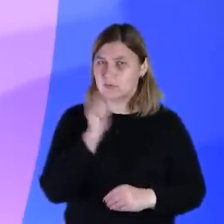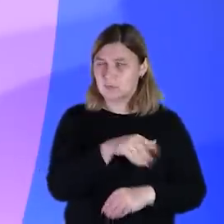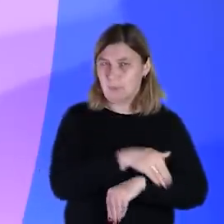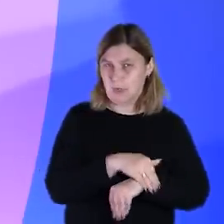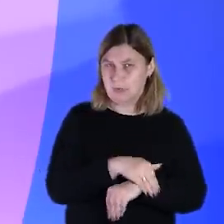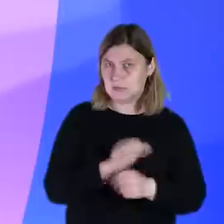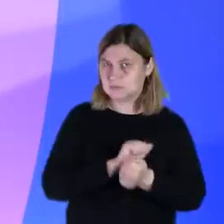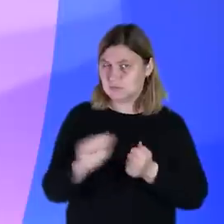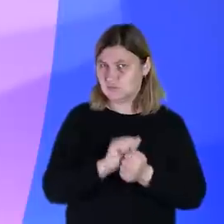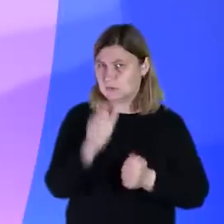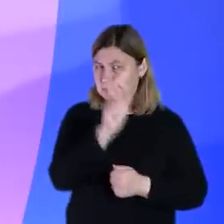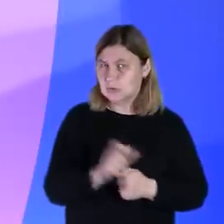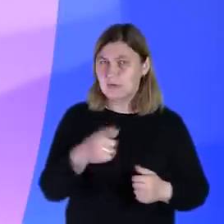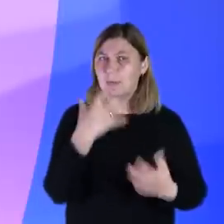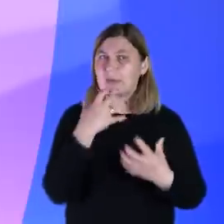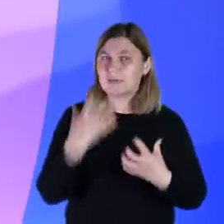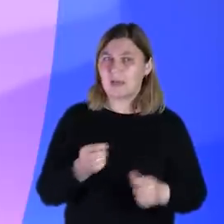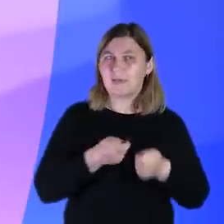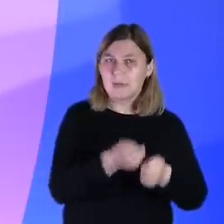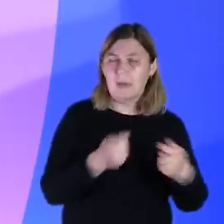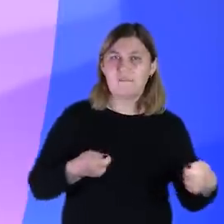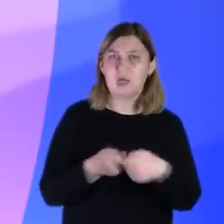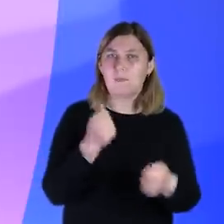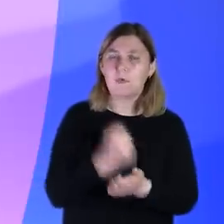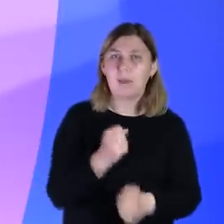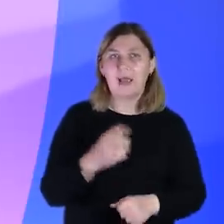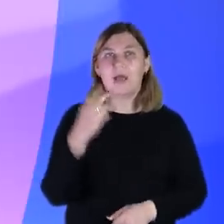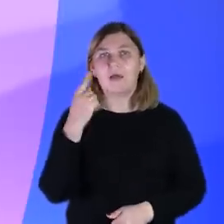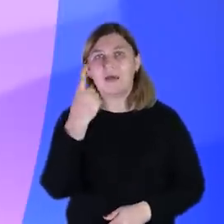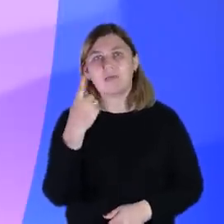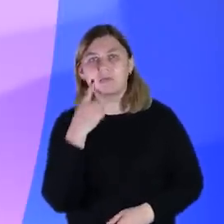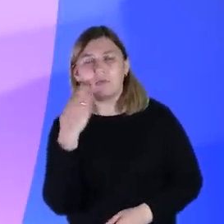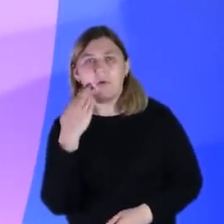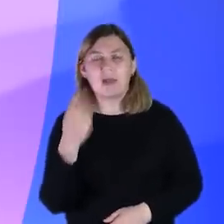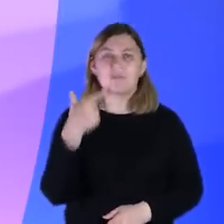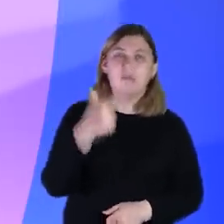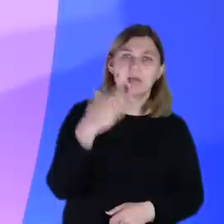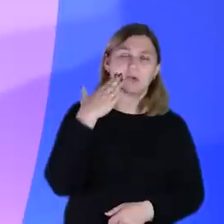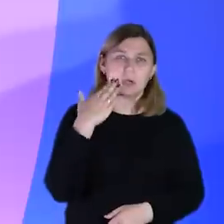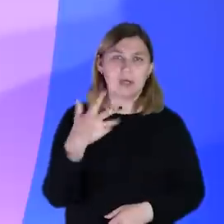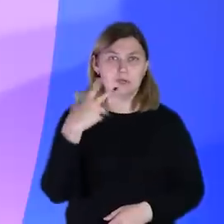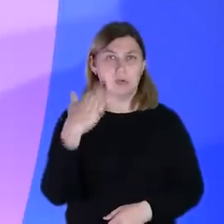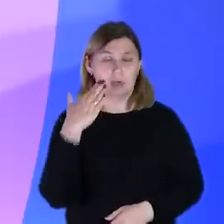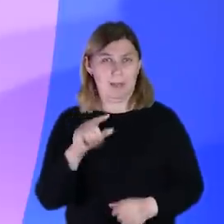żeby zachęcać ich do współpracy za dolara, dwa dolary, trzy dolary... Za niskie pieniądze ,